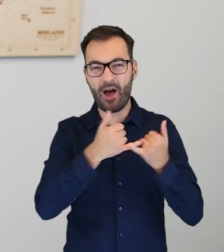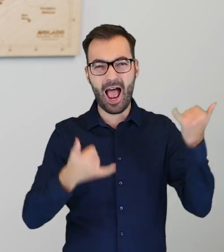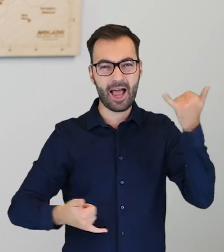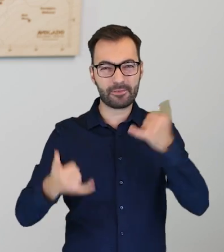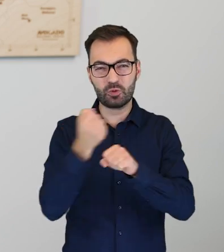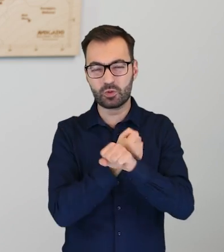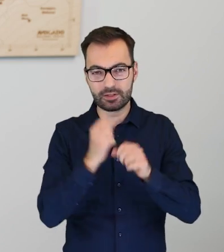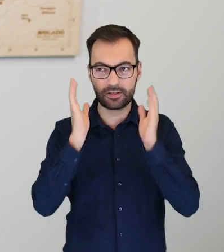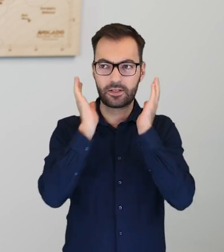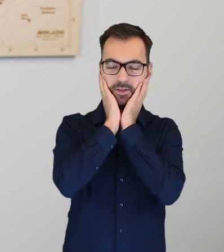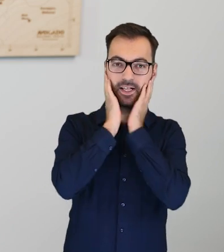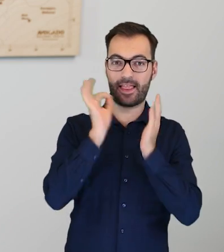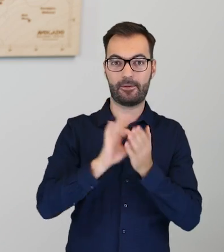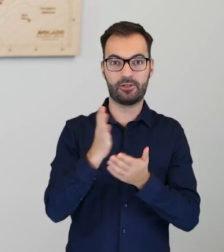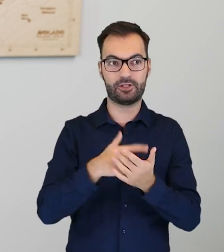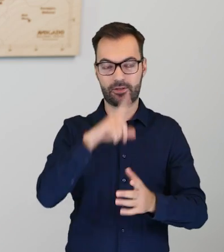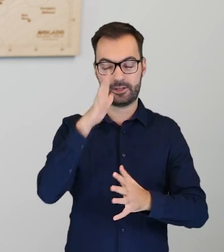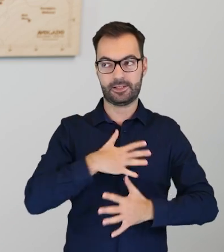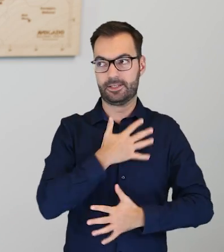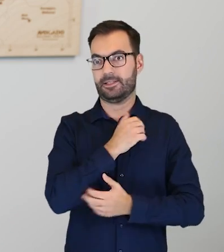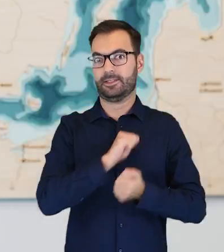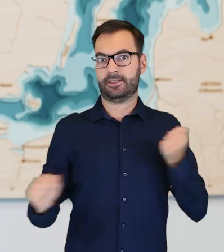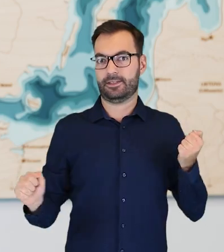to przynajmniej niektórzy z was mogli poczuć przerażenie.